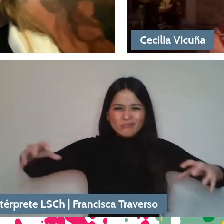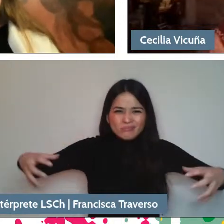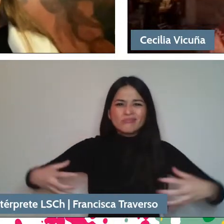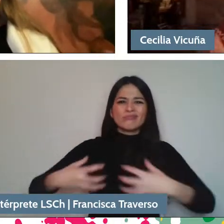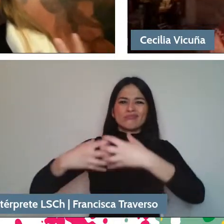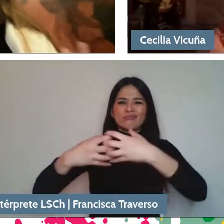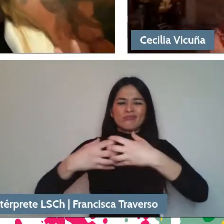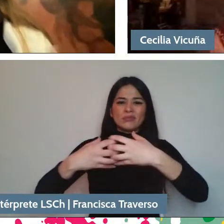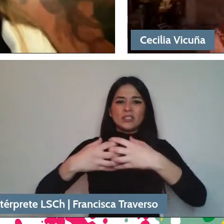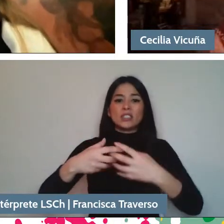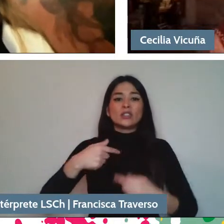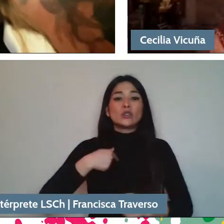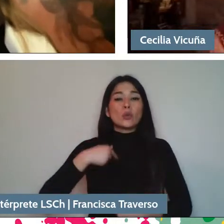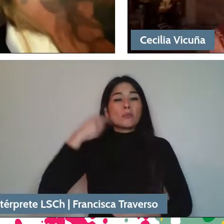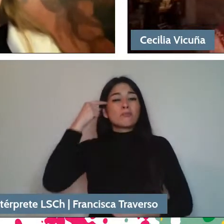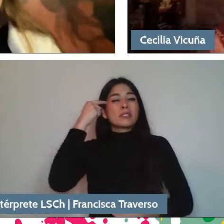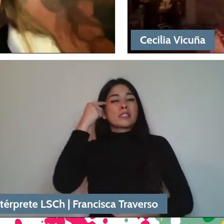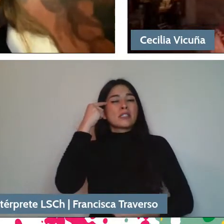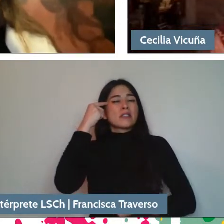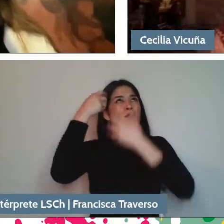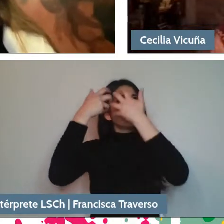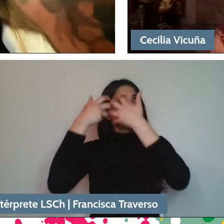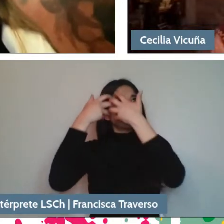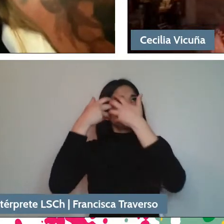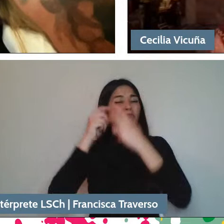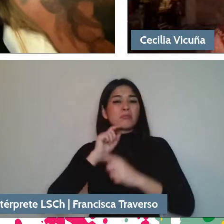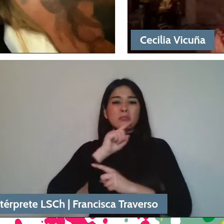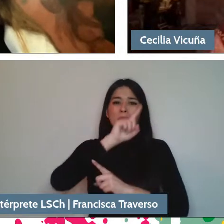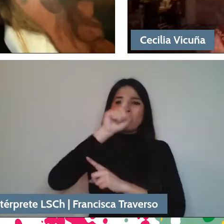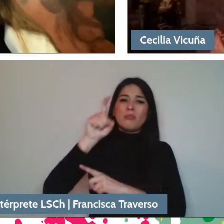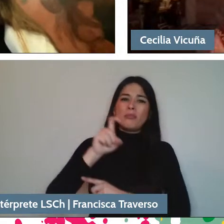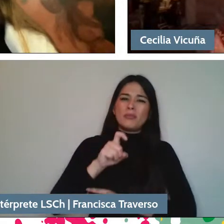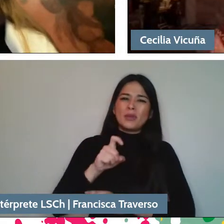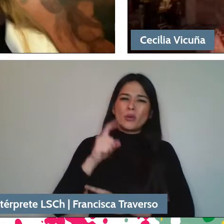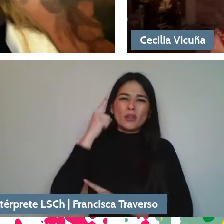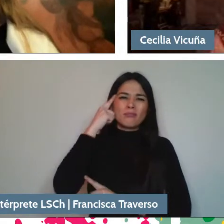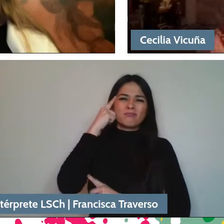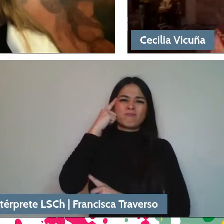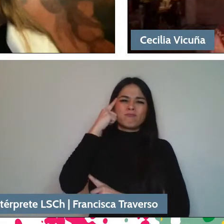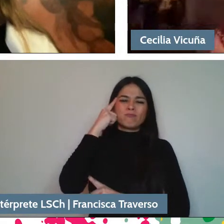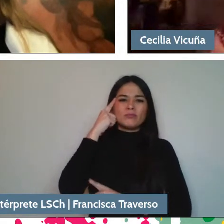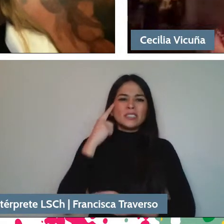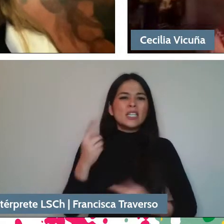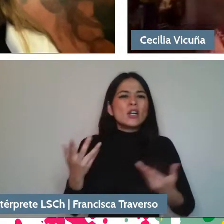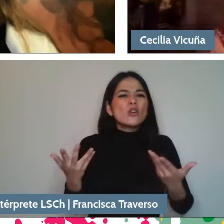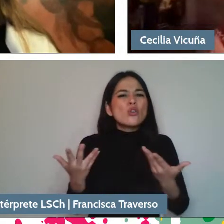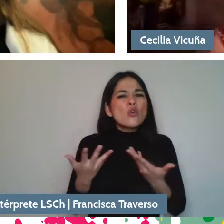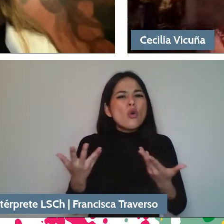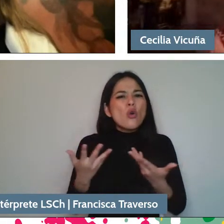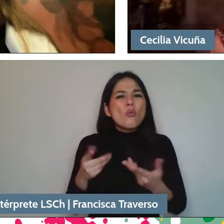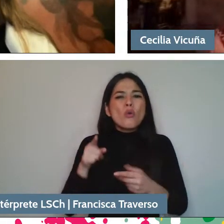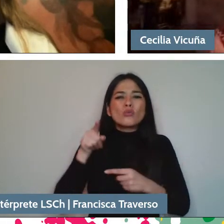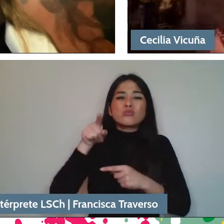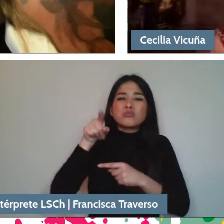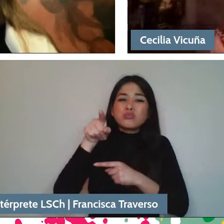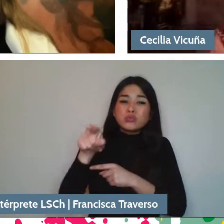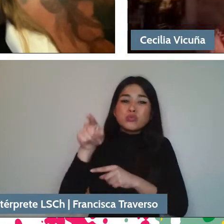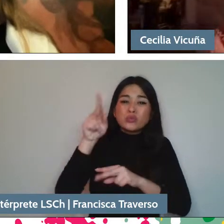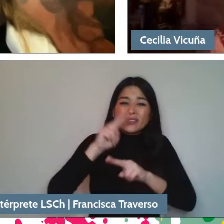las preguntas que se me vienen a la cabeza hacerte tenían que ver con cómo ha sido la configuración de esa autoría tuya